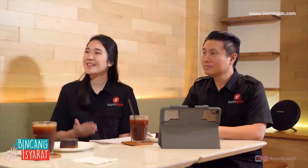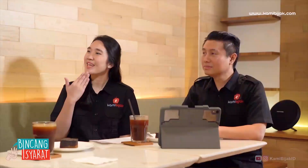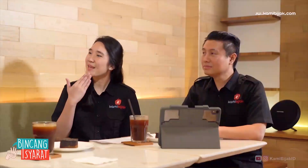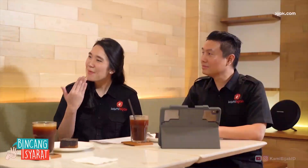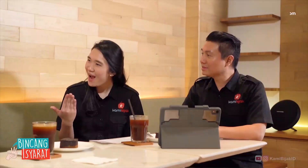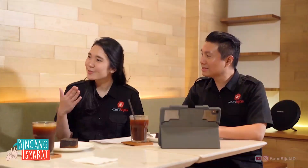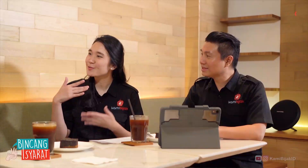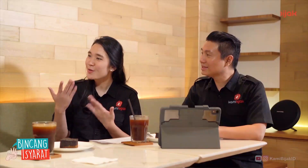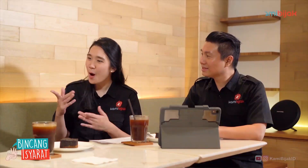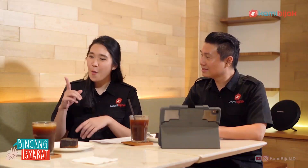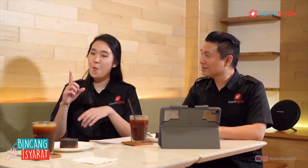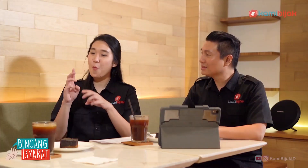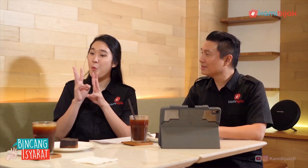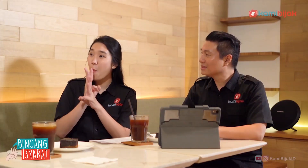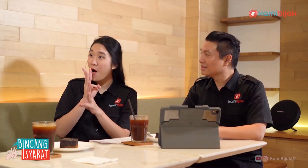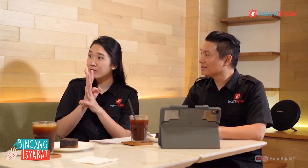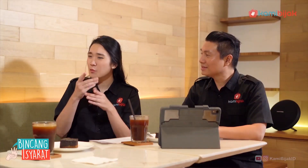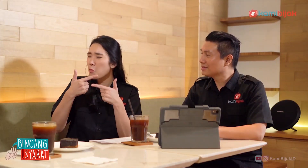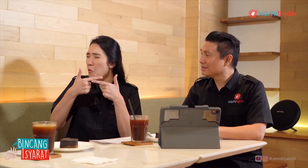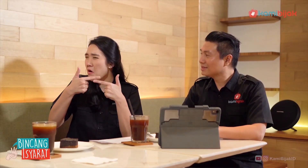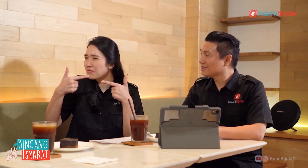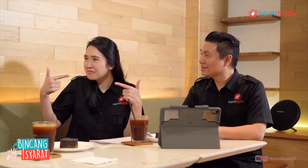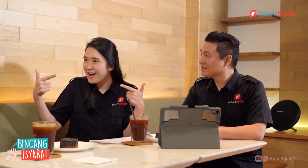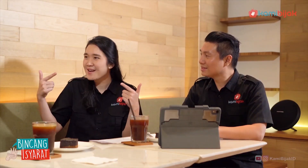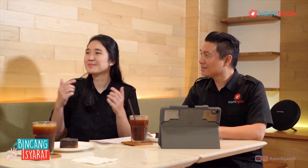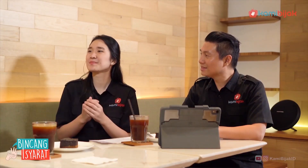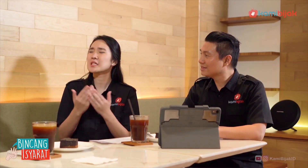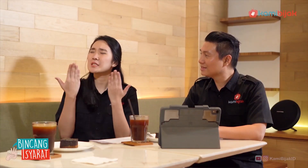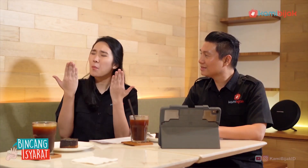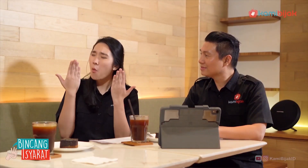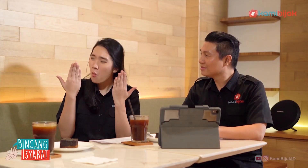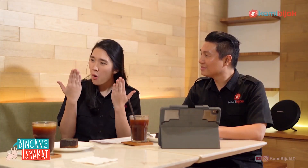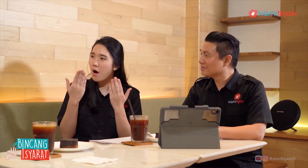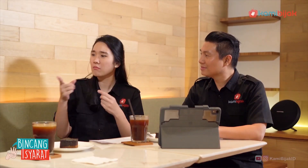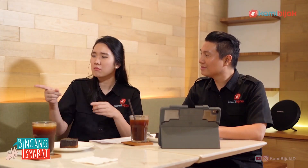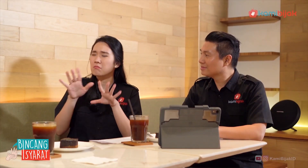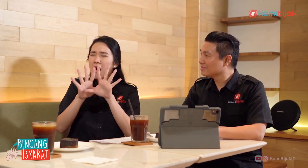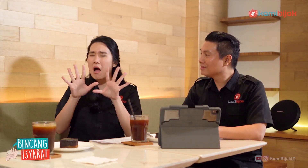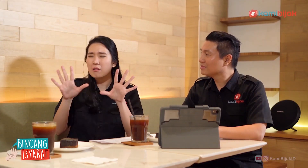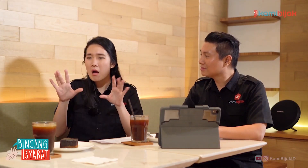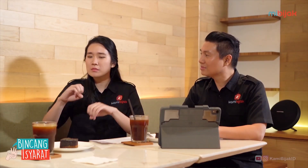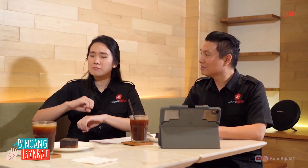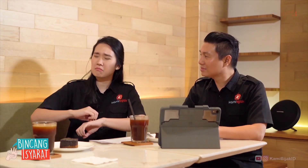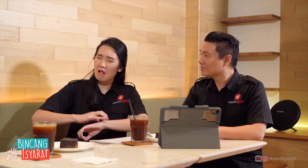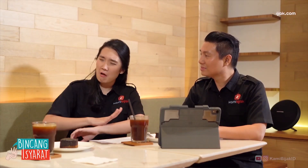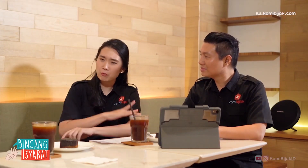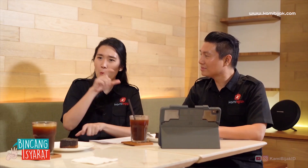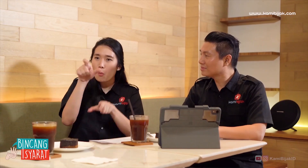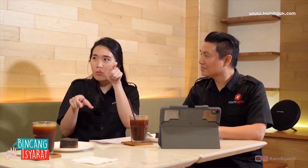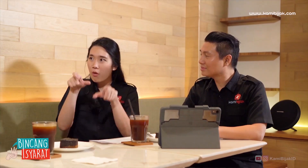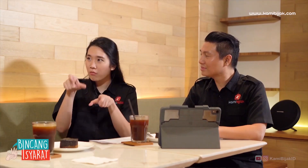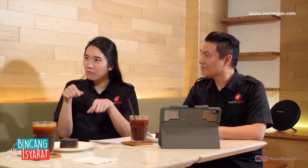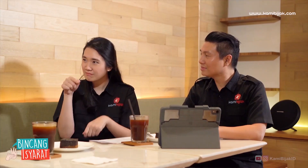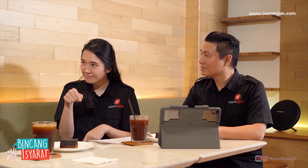Terima kasih sudah wawancara panjang, semoga menginspirasi banyak orang ini.